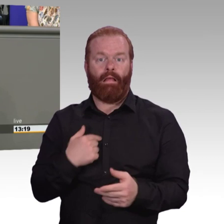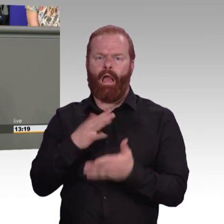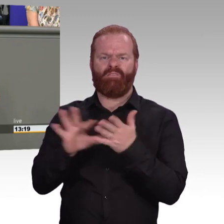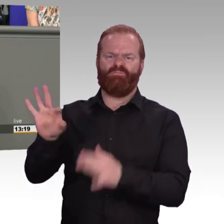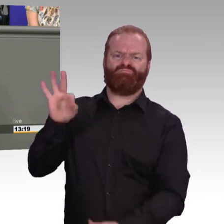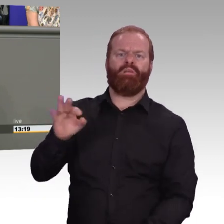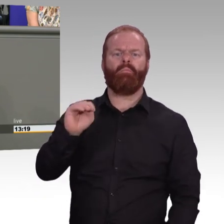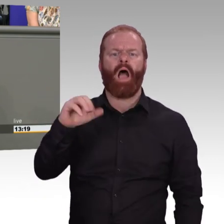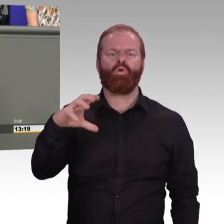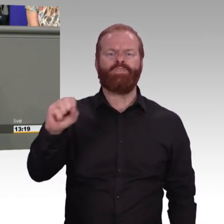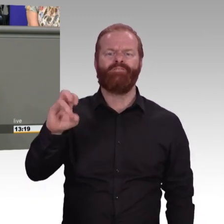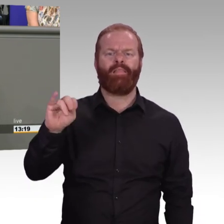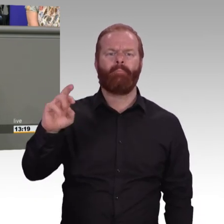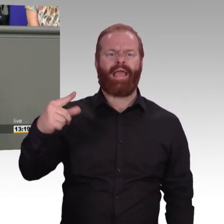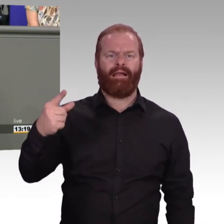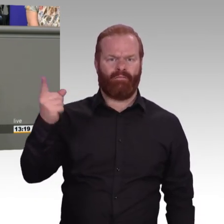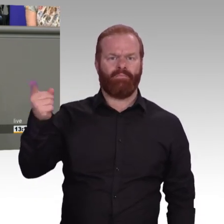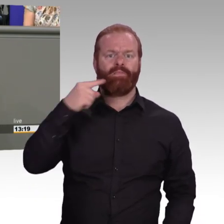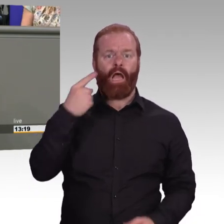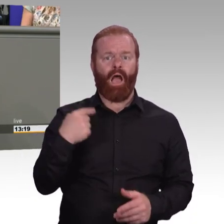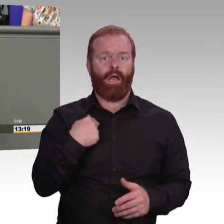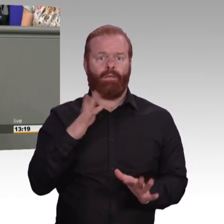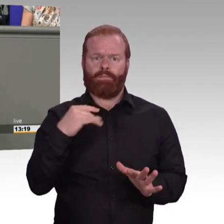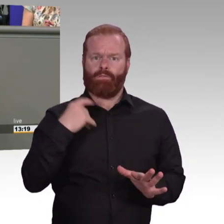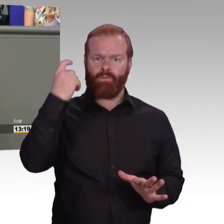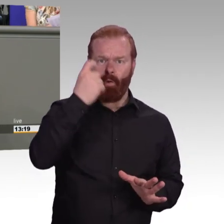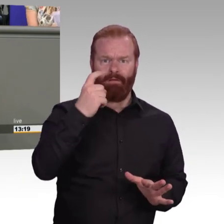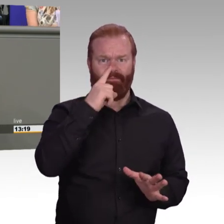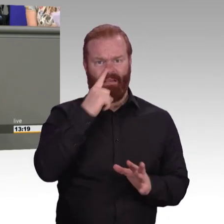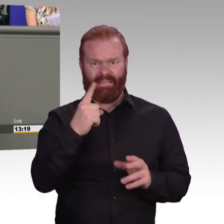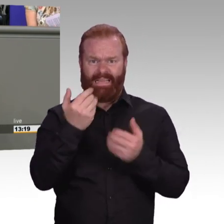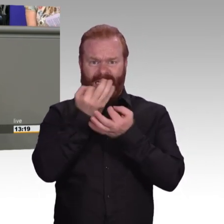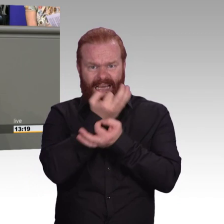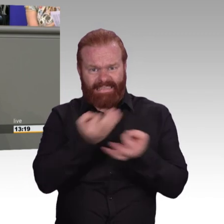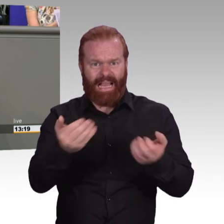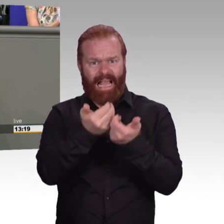(Zwischenrufe) Festzuhalten ist damit: Was wir alle wollen ist Liebe, Schutz und Fürsorge für Kinder.